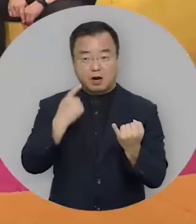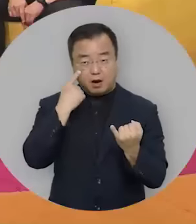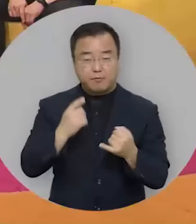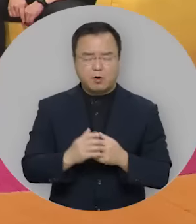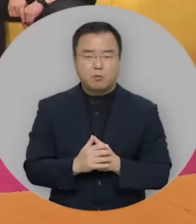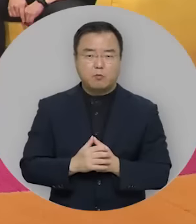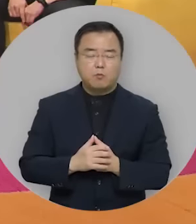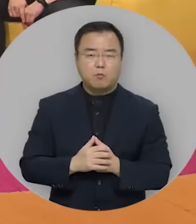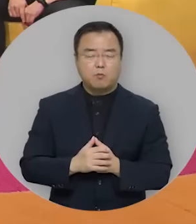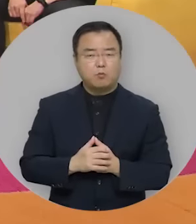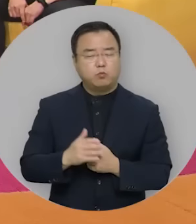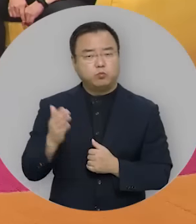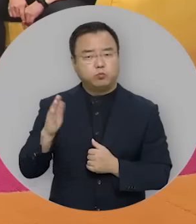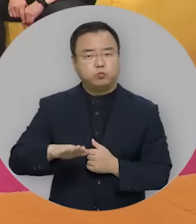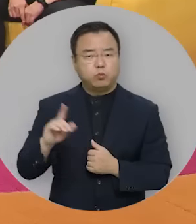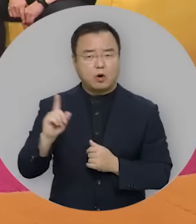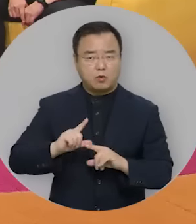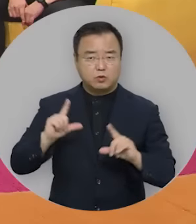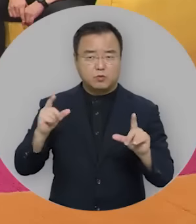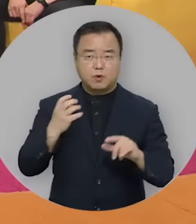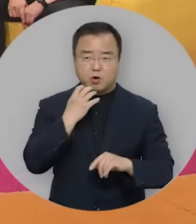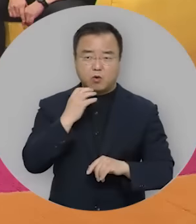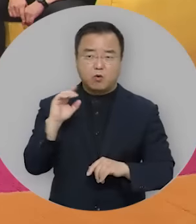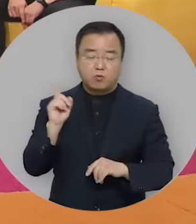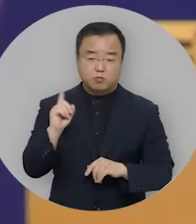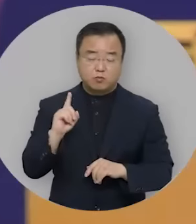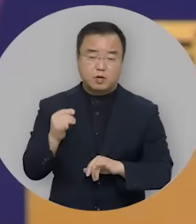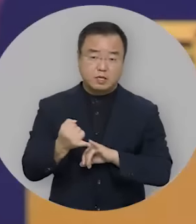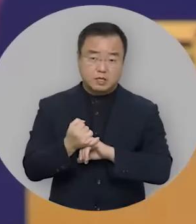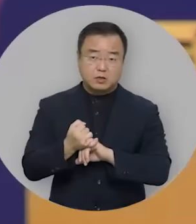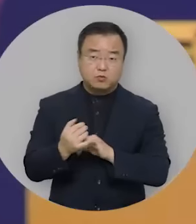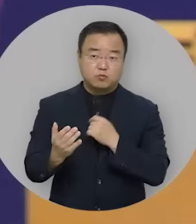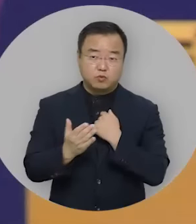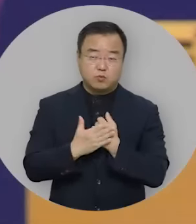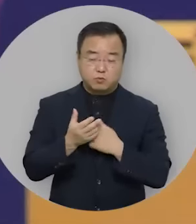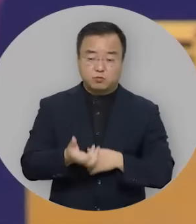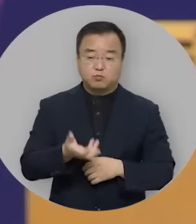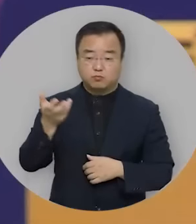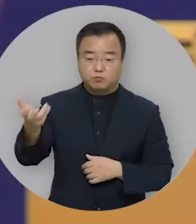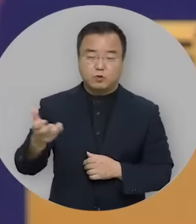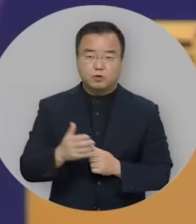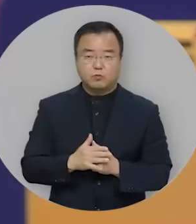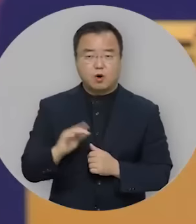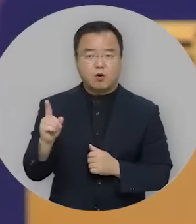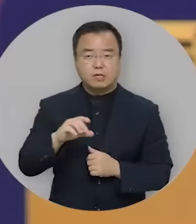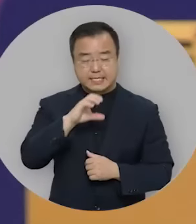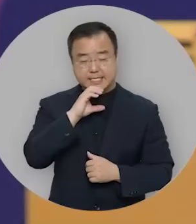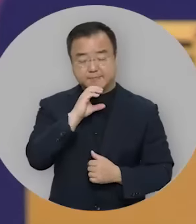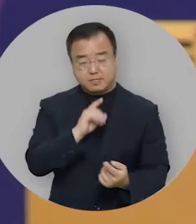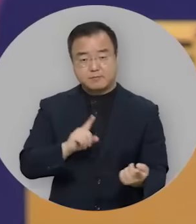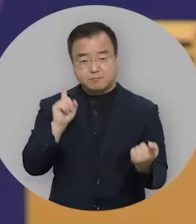근데 어느 날 제가 서울에 약속이 있어서 서울에 갔는데 어떤 카페에서 만나기로 했어요.